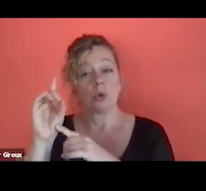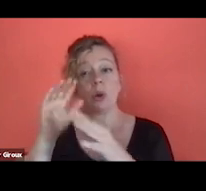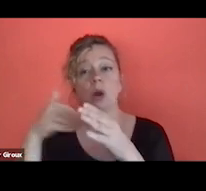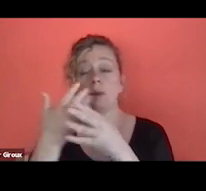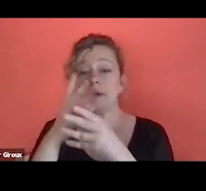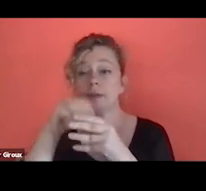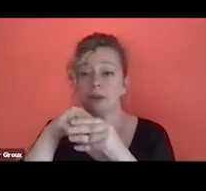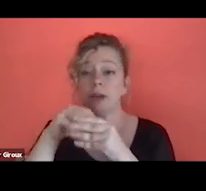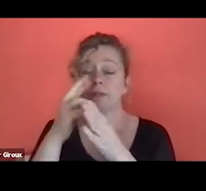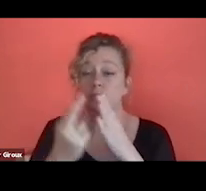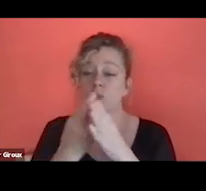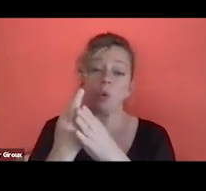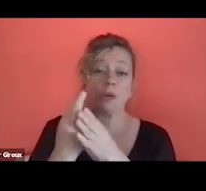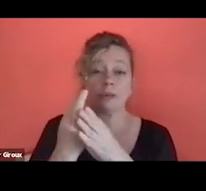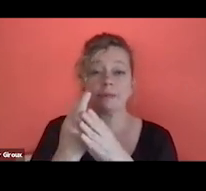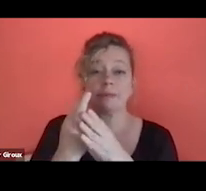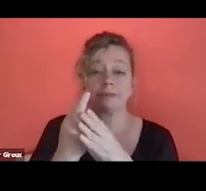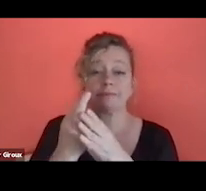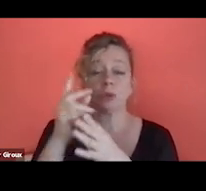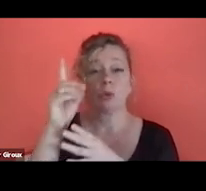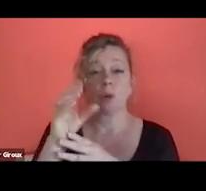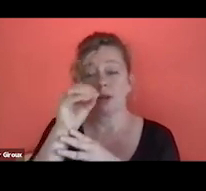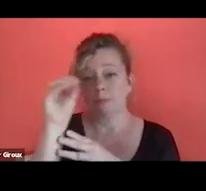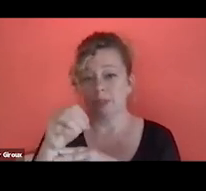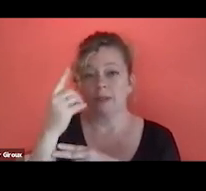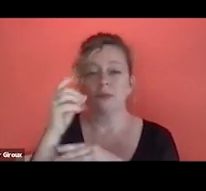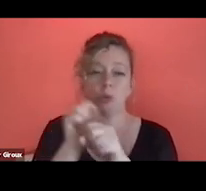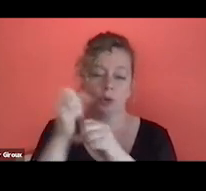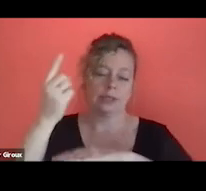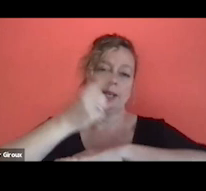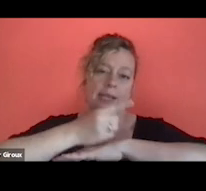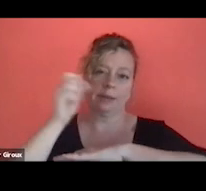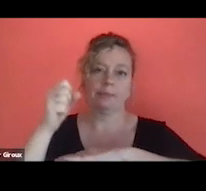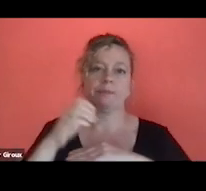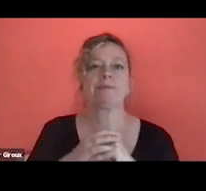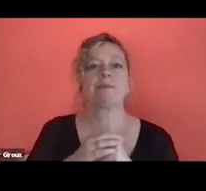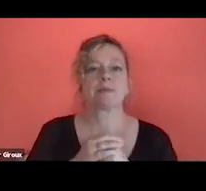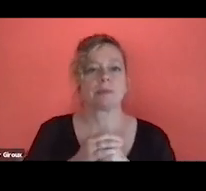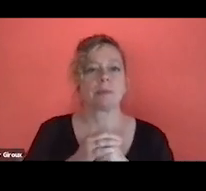en que solo estemos al 100% para la jornada laboral. Siguiente diapositiva.